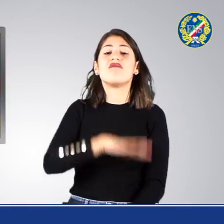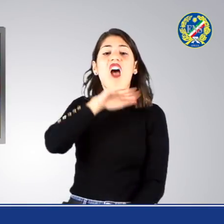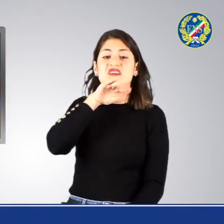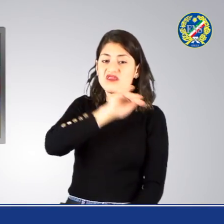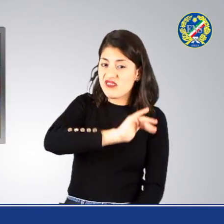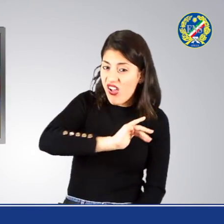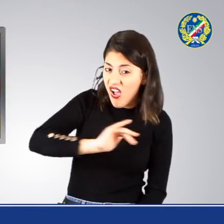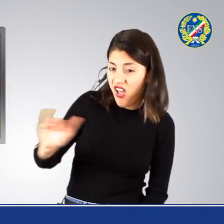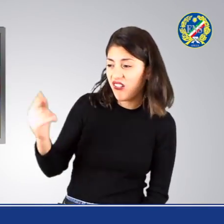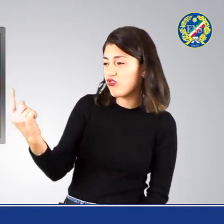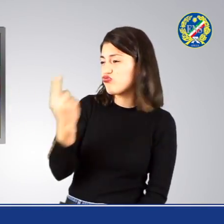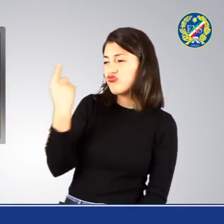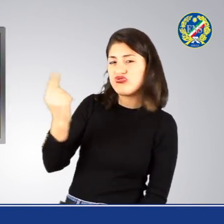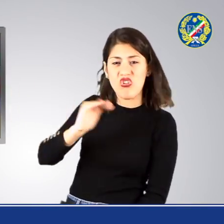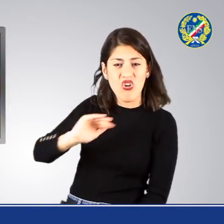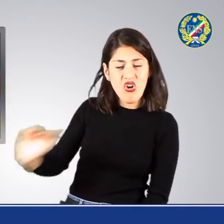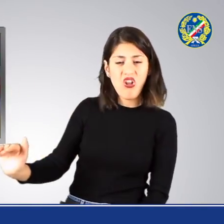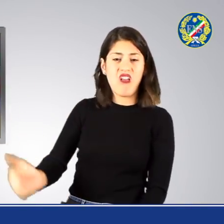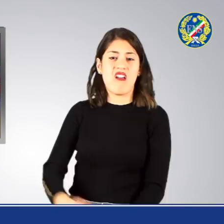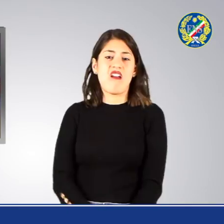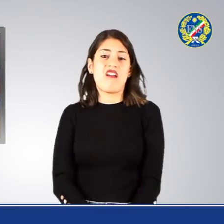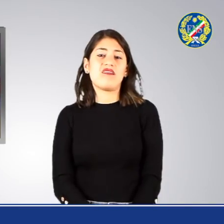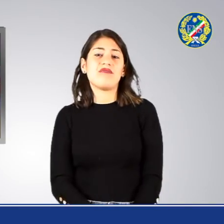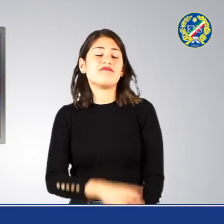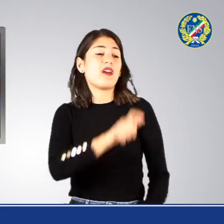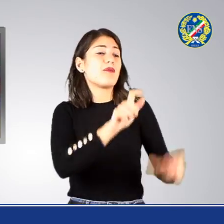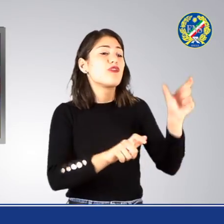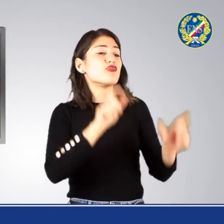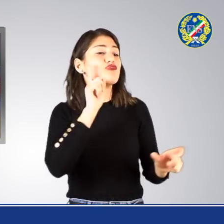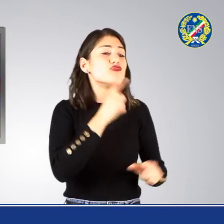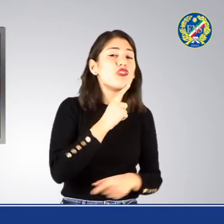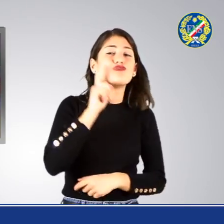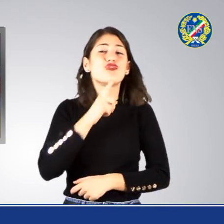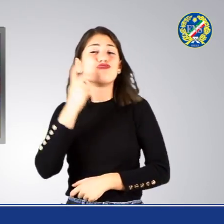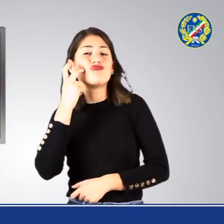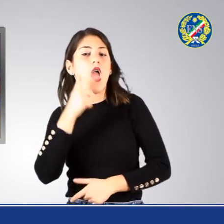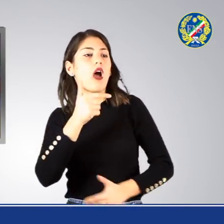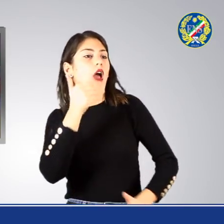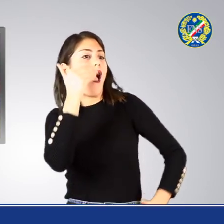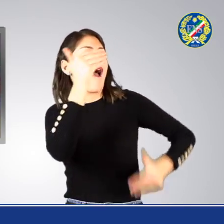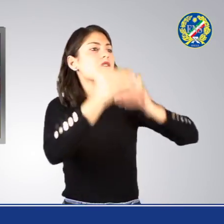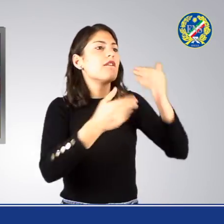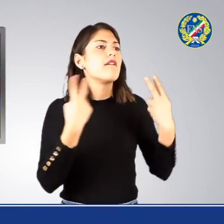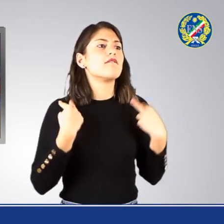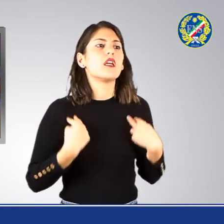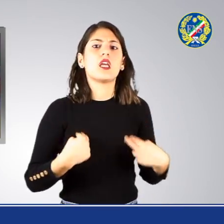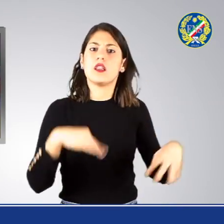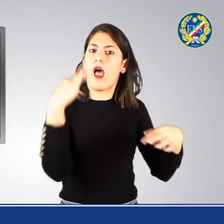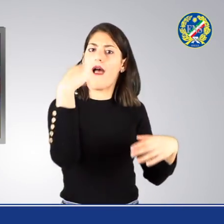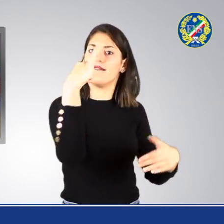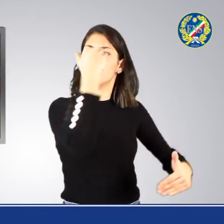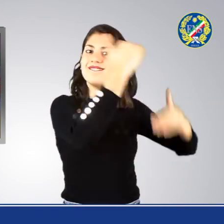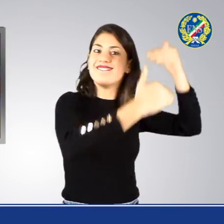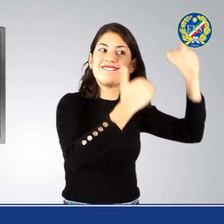degli anziani che vengono posti ai margini della società; delle persone sordocieche e/o con disabilità multipla, che solo grazie alle famiglie e